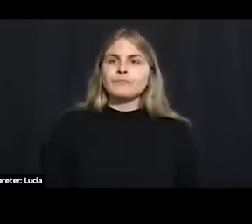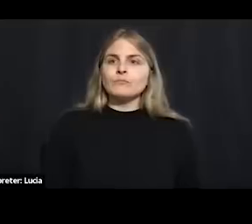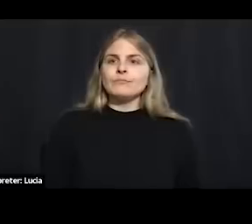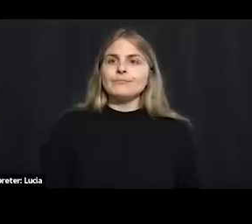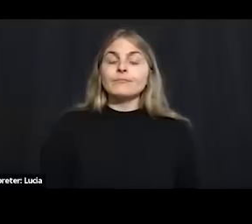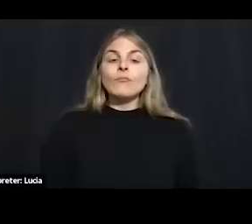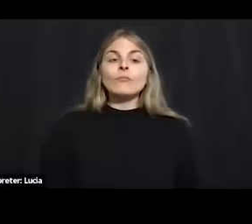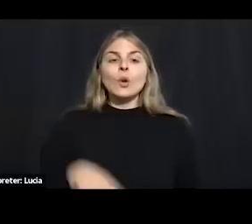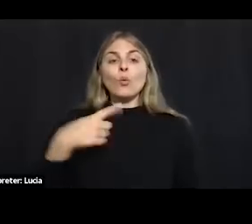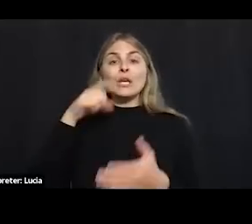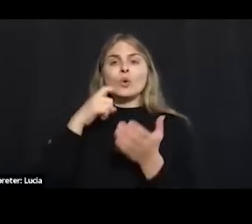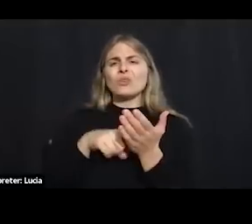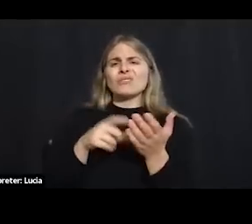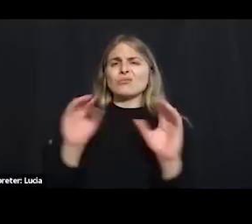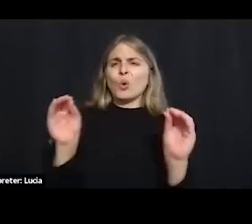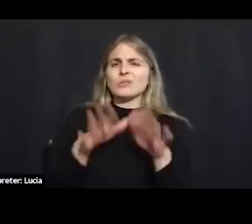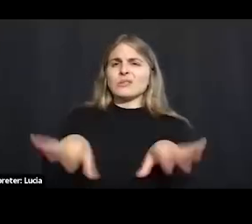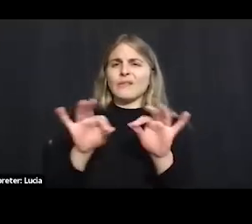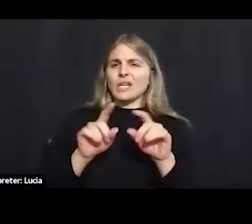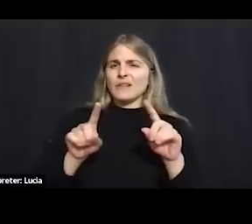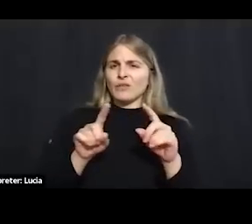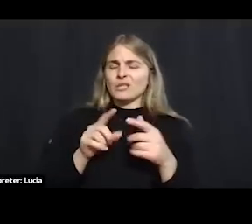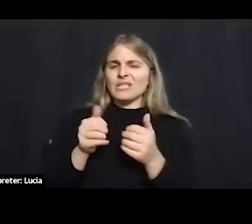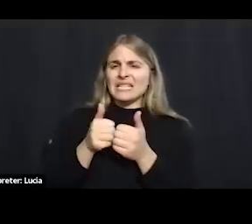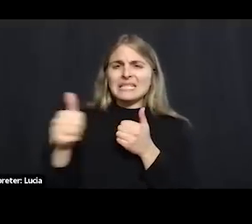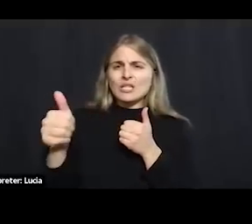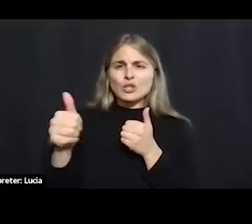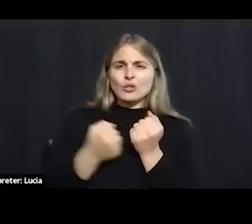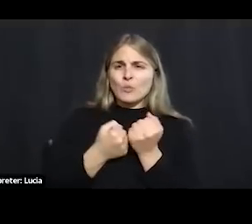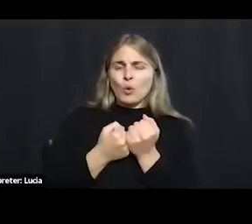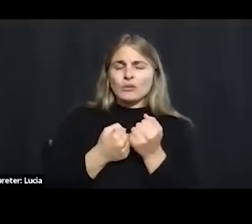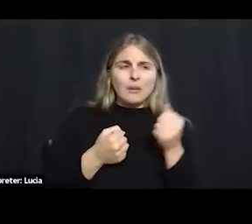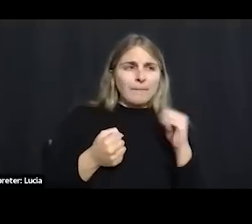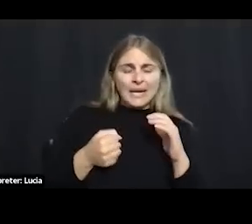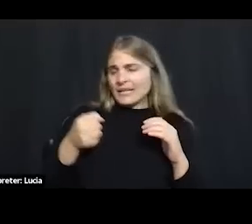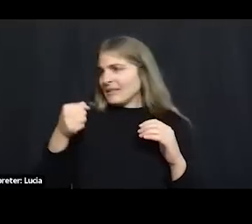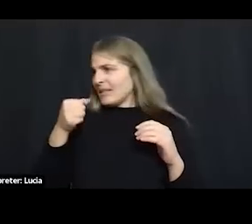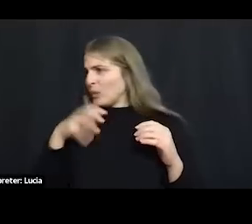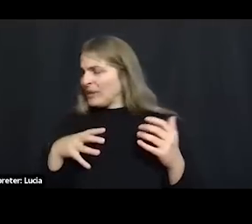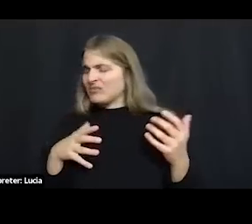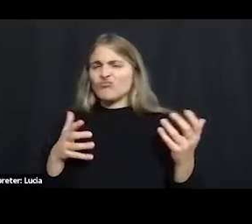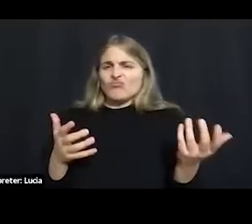Encontramos que no había diferencias significativas en los apoyos distales entre hombres y mujeres, o entre participantes blancos y participantes de color